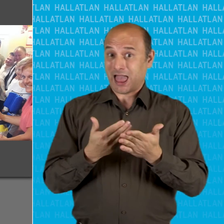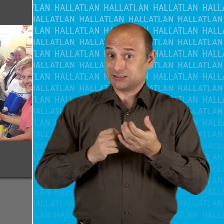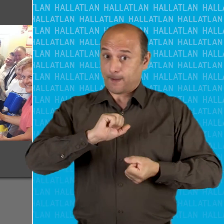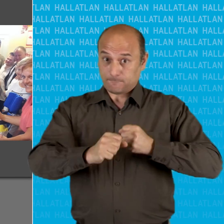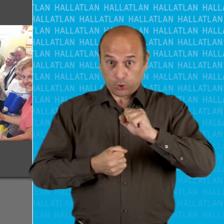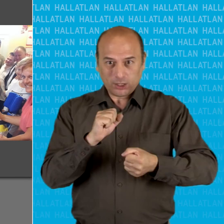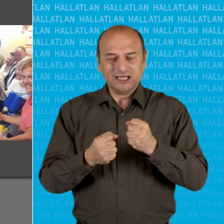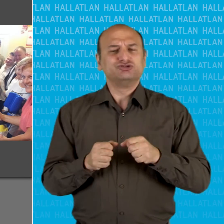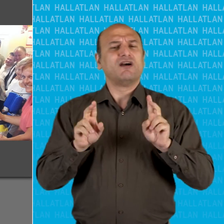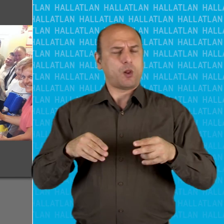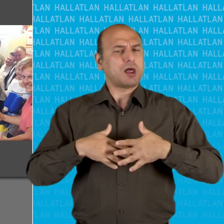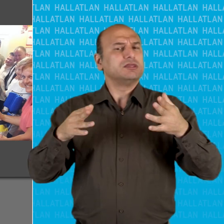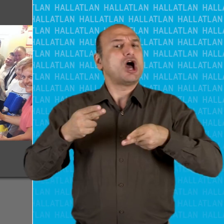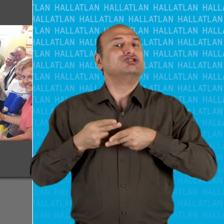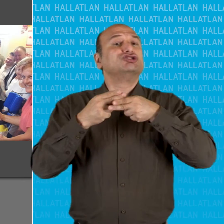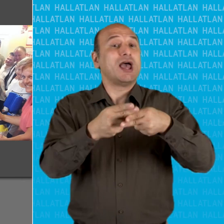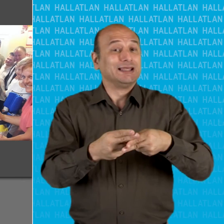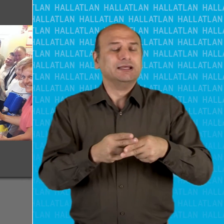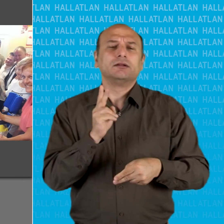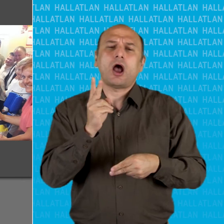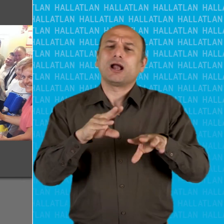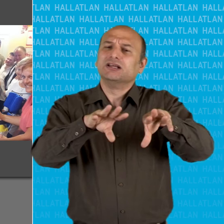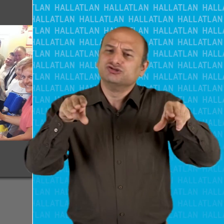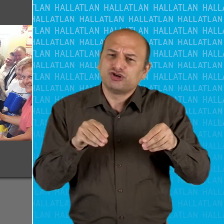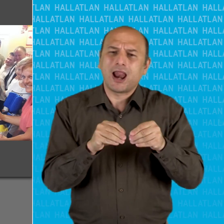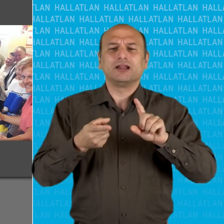Működése nagy segítséget jelent azon családok számára,